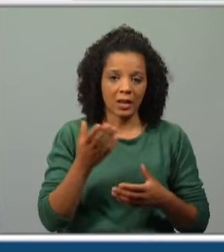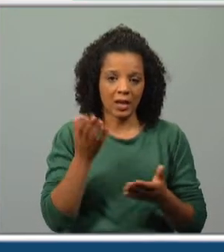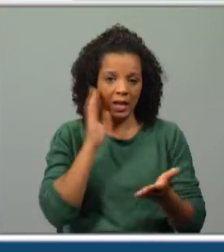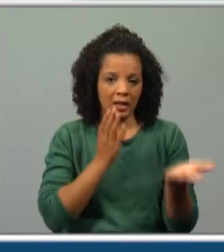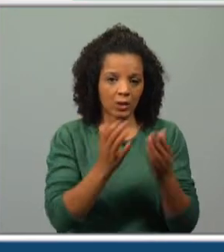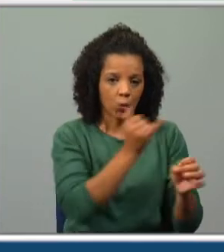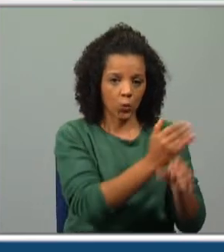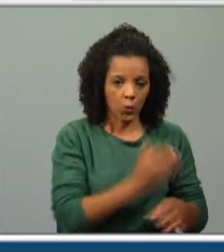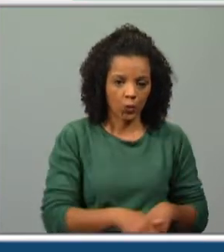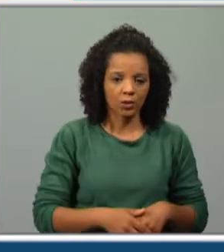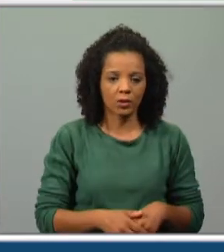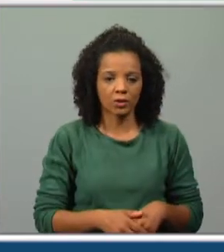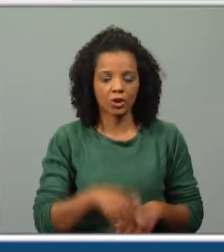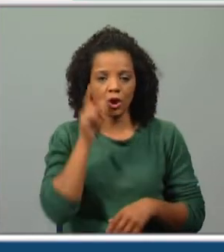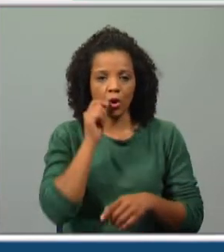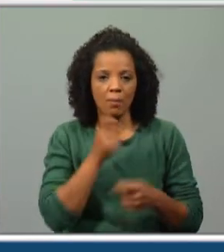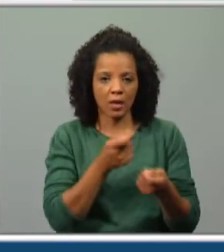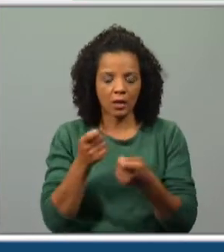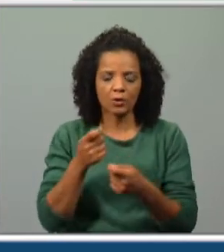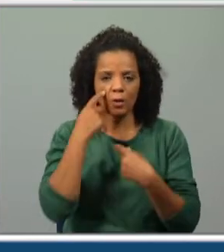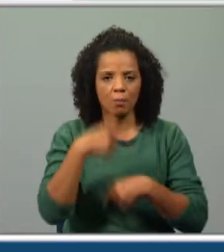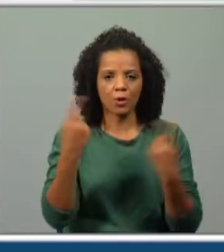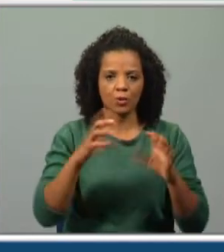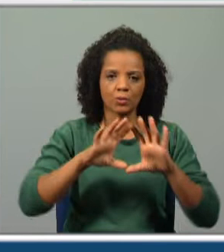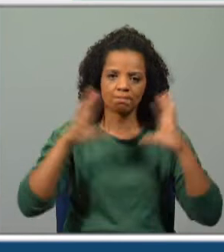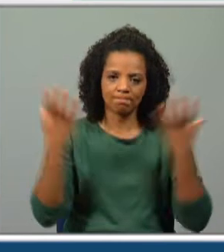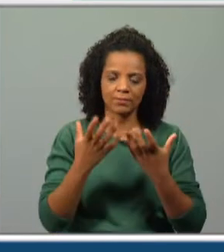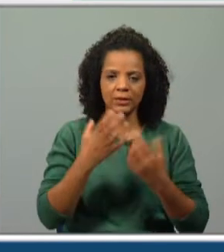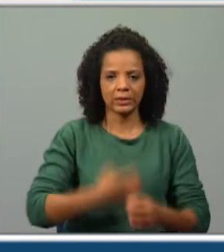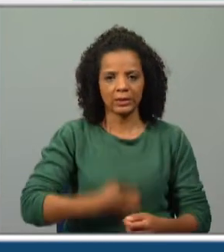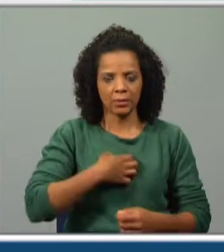mas não que mostra o sentimento de generalizado um respeito tão comovido 但並不是說它表現出的感覺廣泛的尊重如此感動